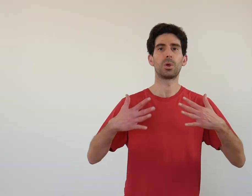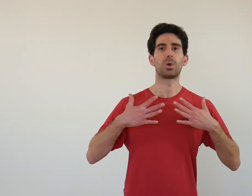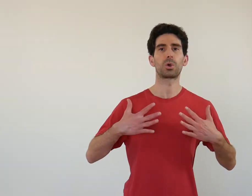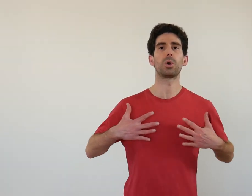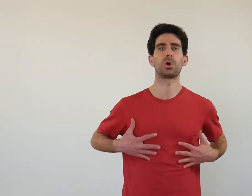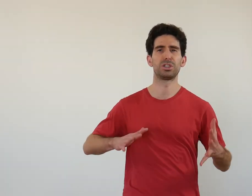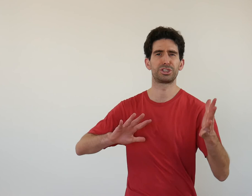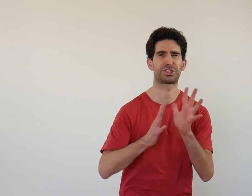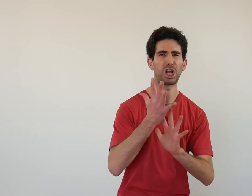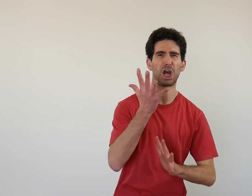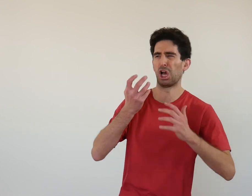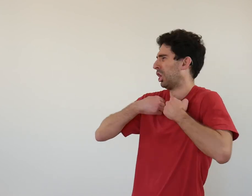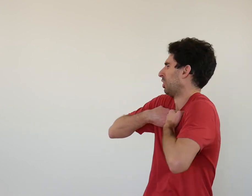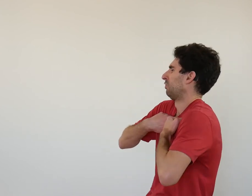Le corps émet de la chaleur.